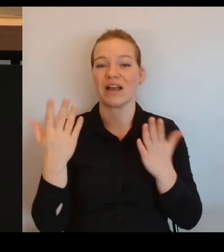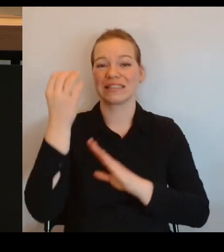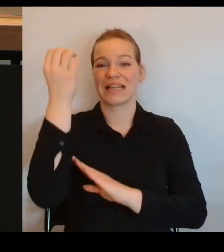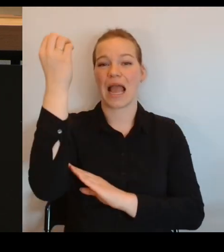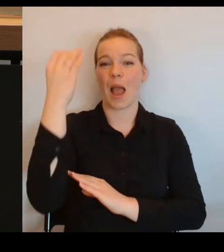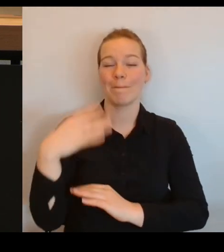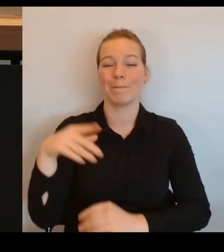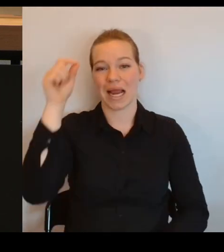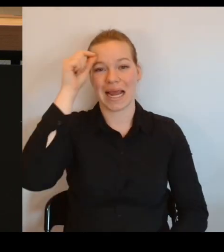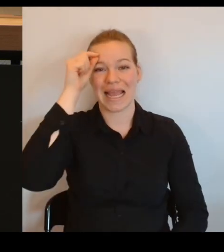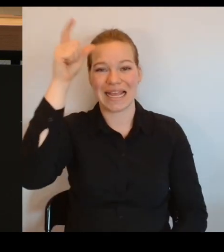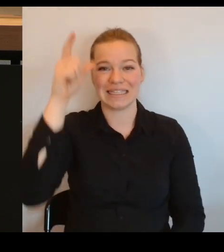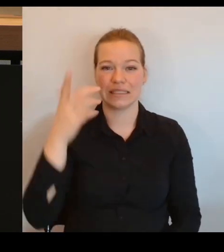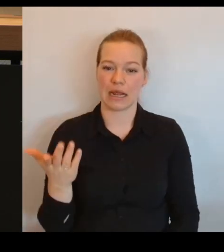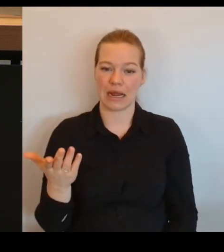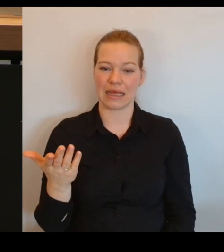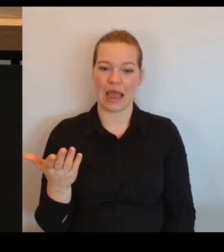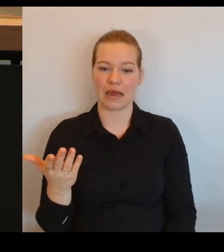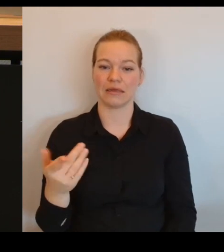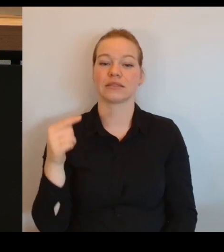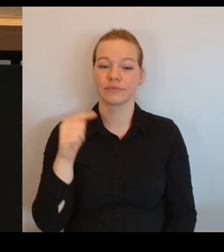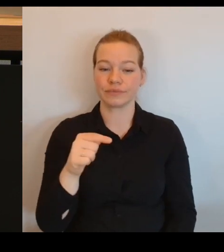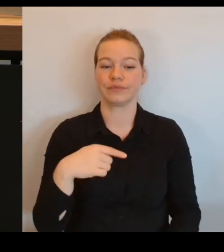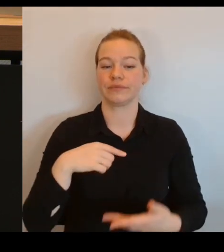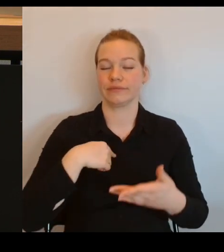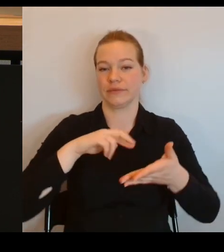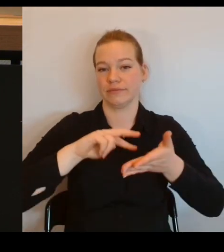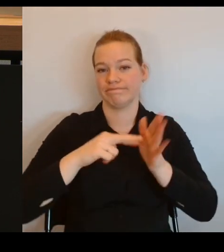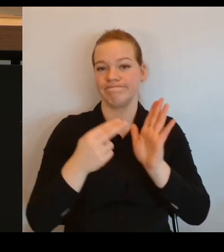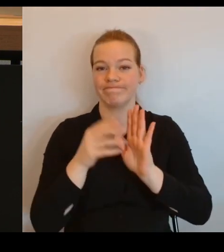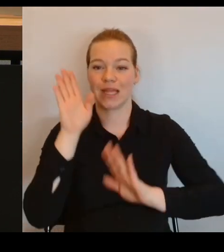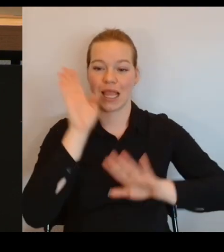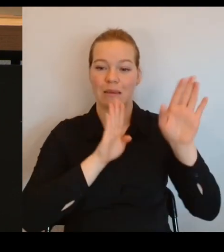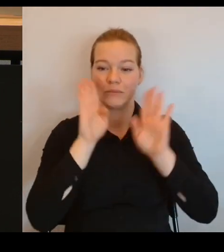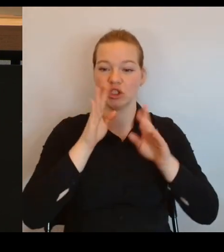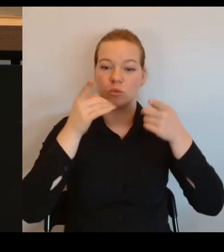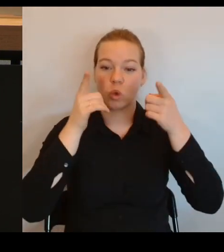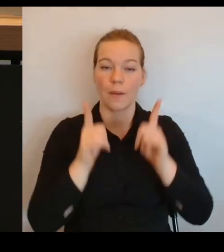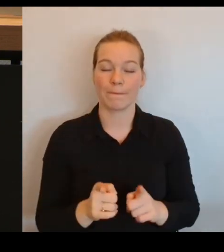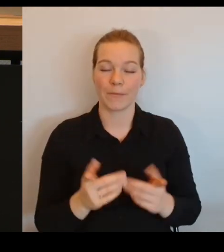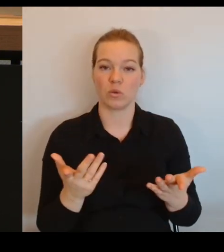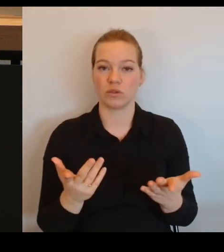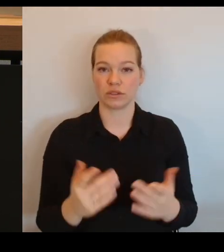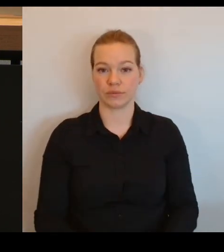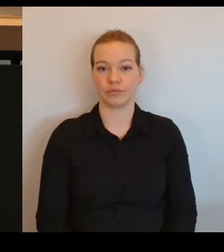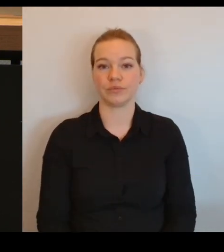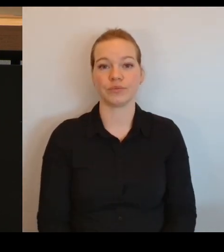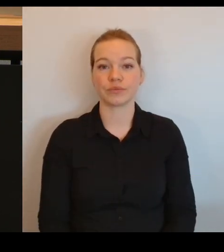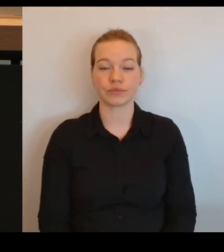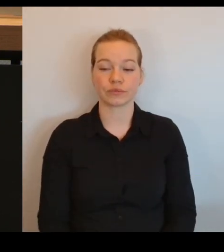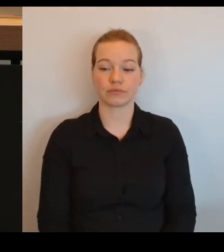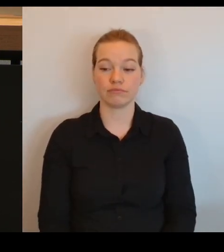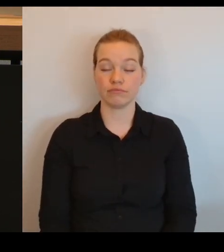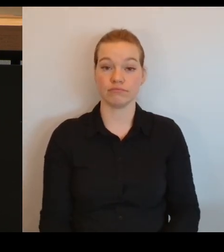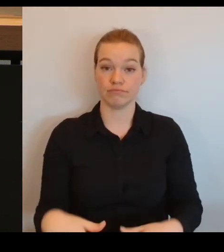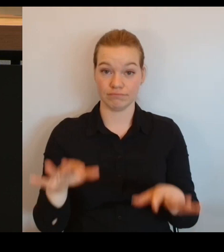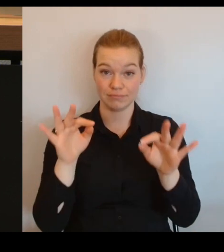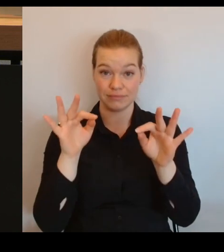Problematik annehmen. Solange aber 20 Busse in der Verwaltungsvorschrift zur StVO festgeschrieben sind, muss